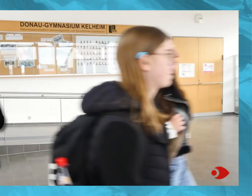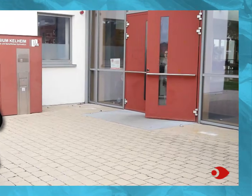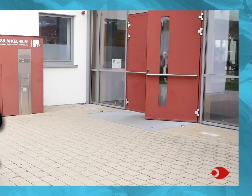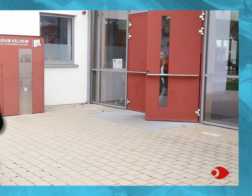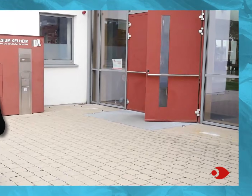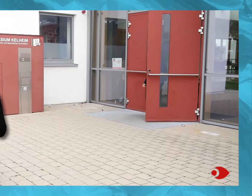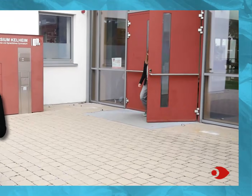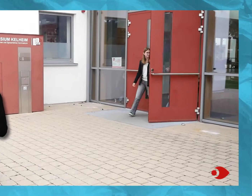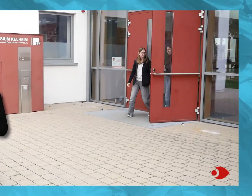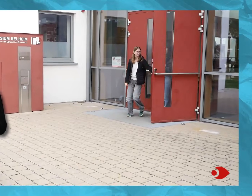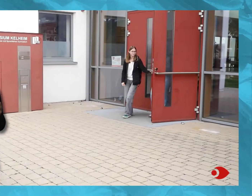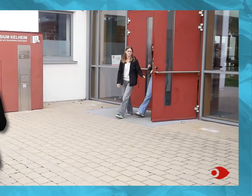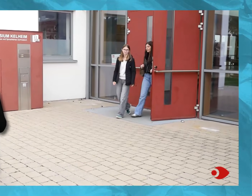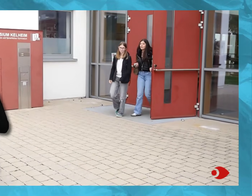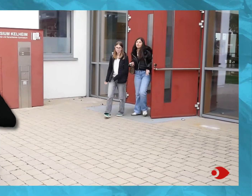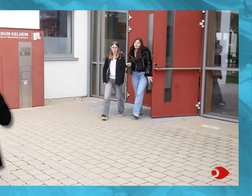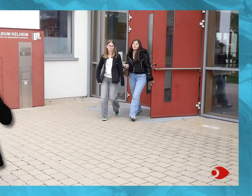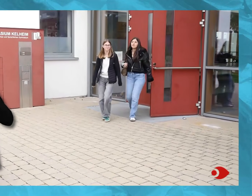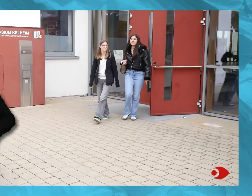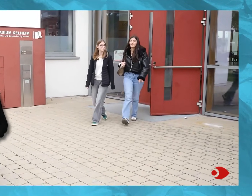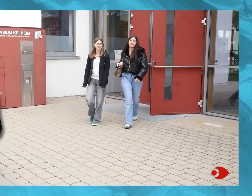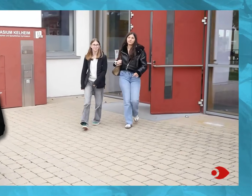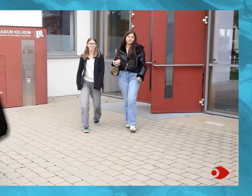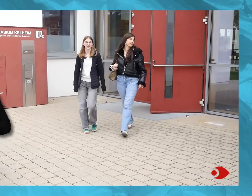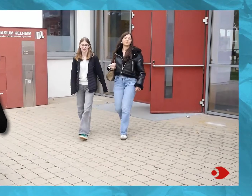Demokratie, das sind wir alle.